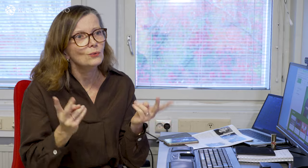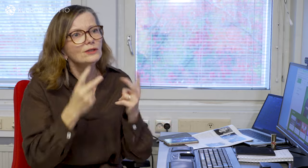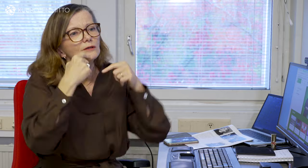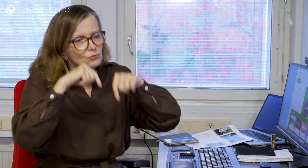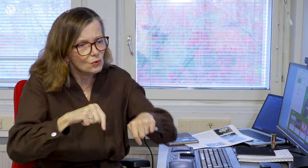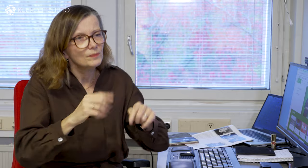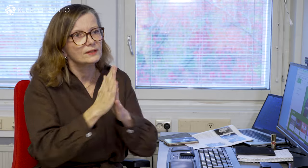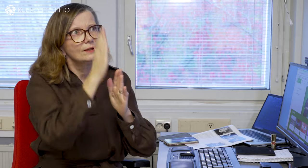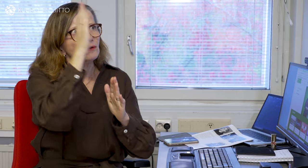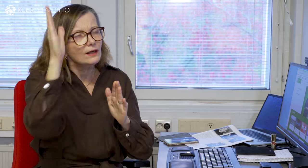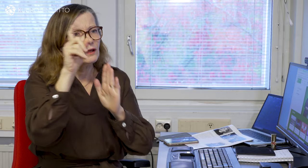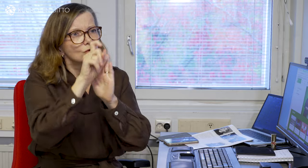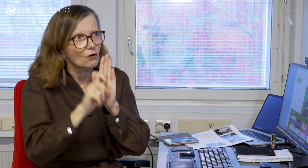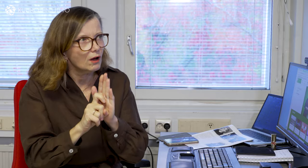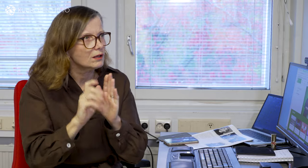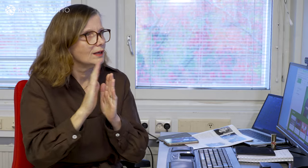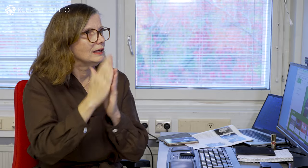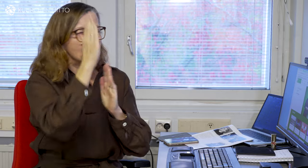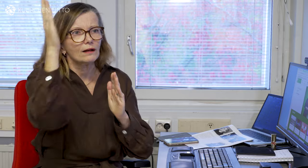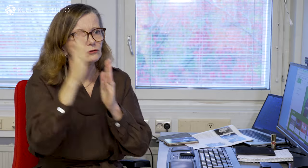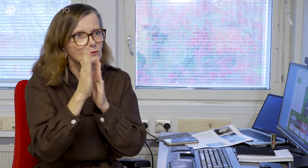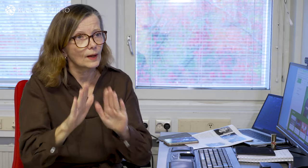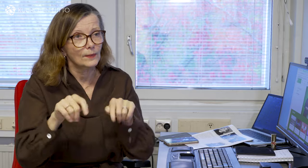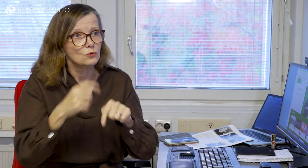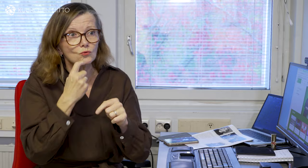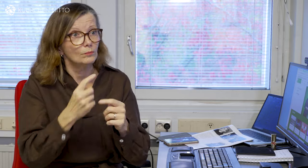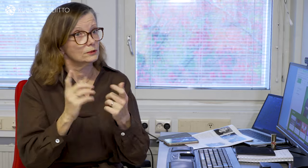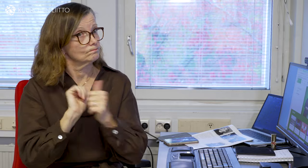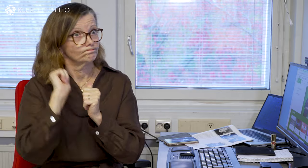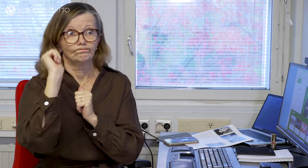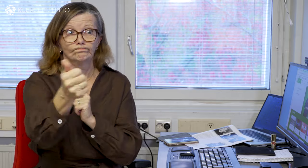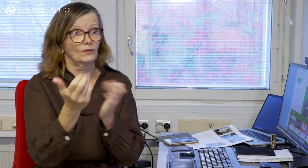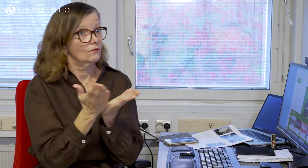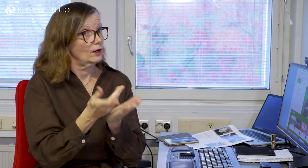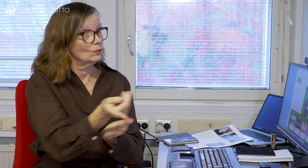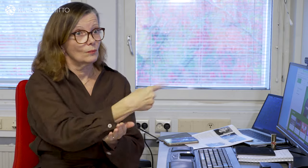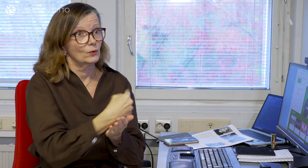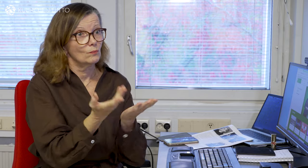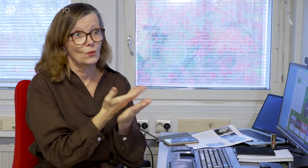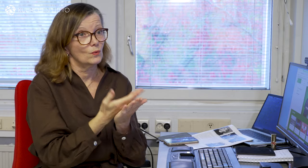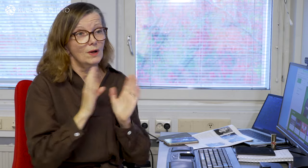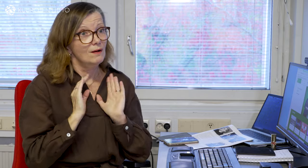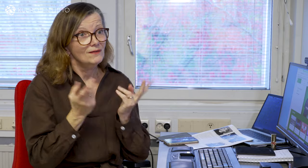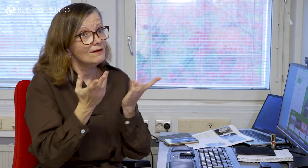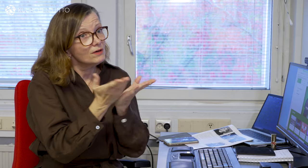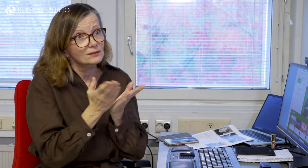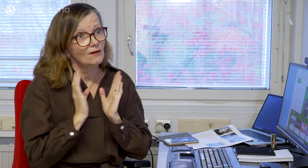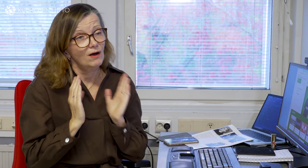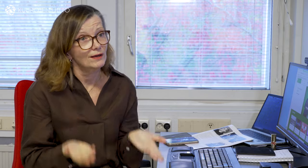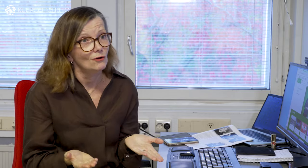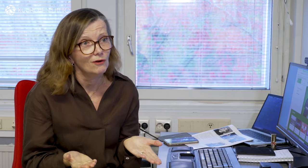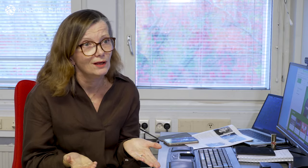Kirjastolaki on Suomessa aikaansa edellä. Mitään vastaavaa ei ole muualla.